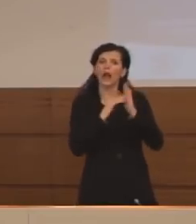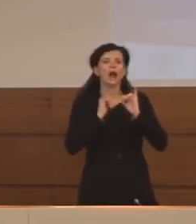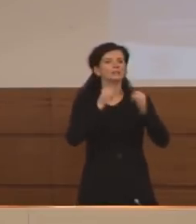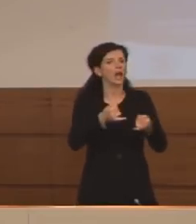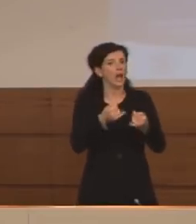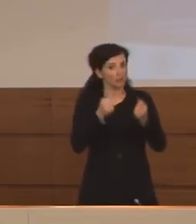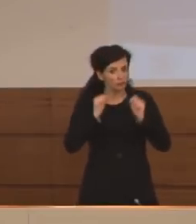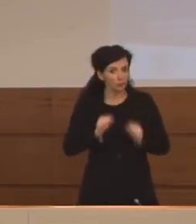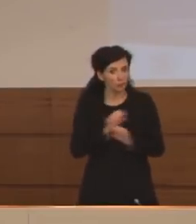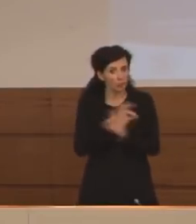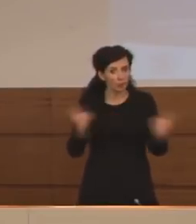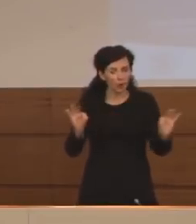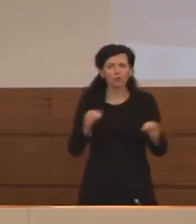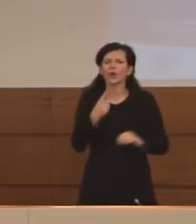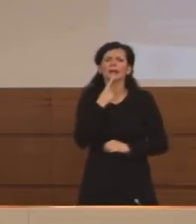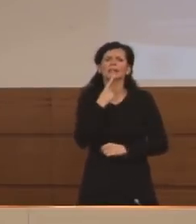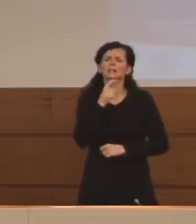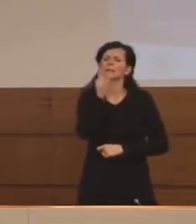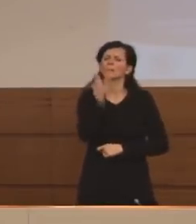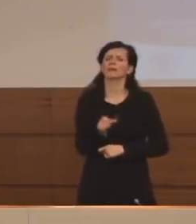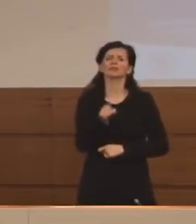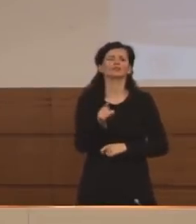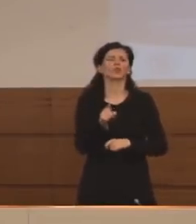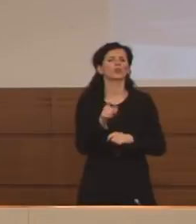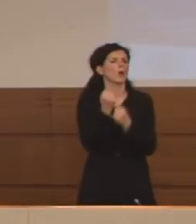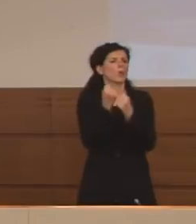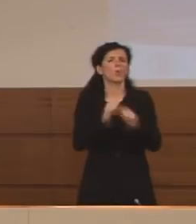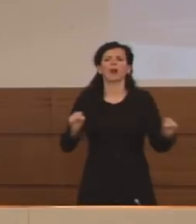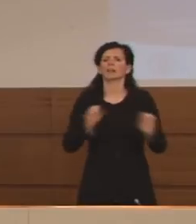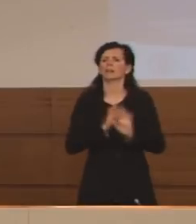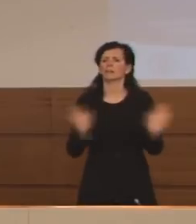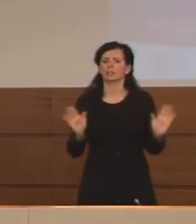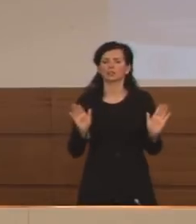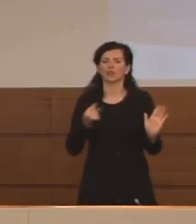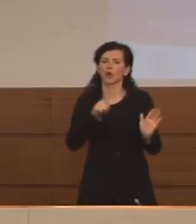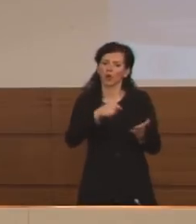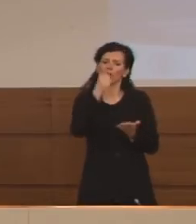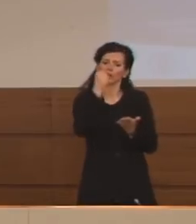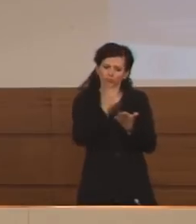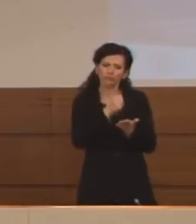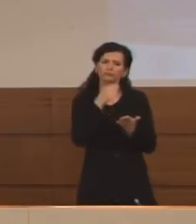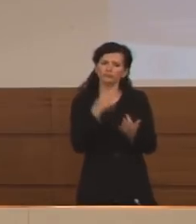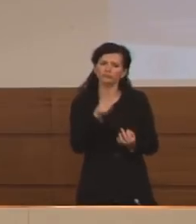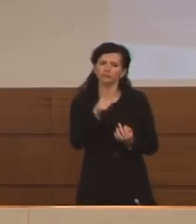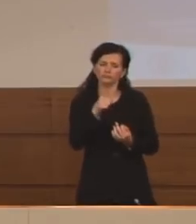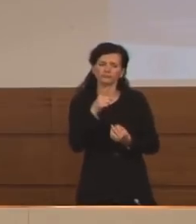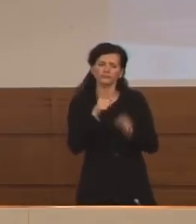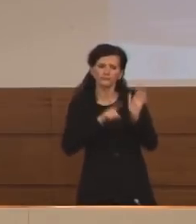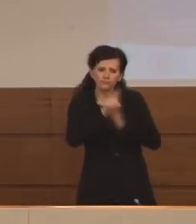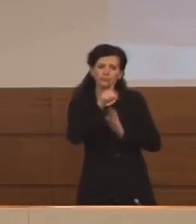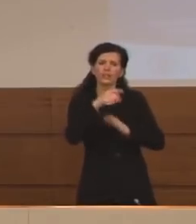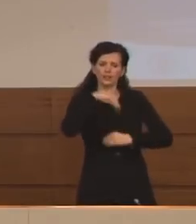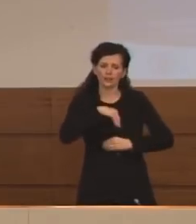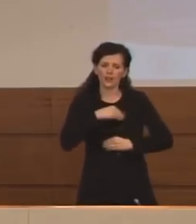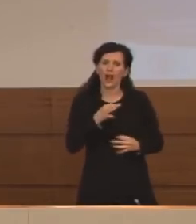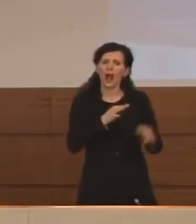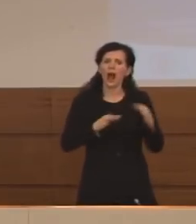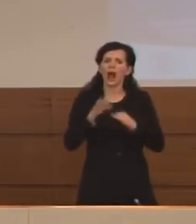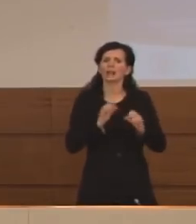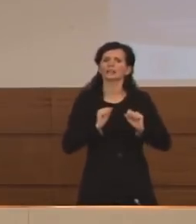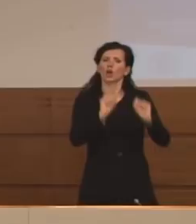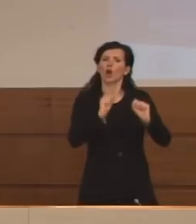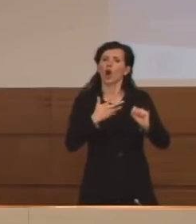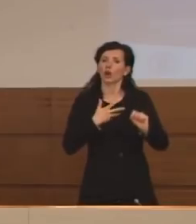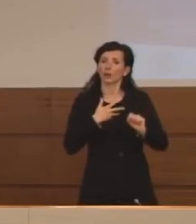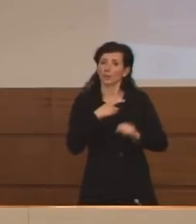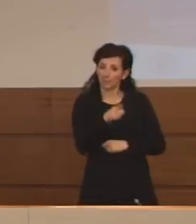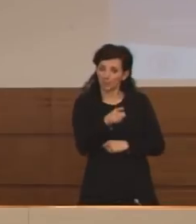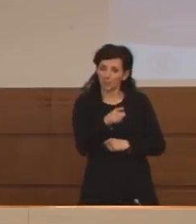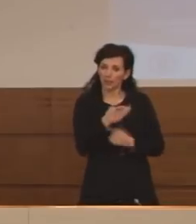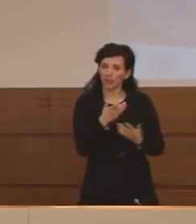Cioè chi è guarito e chi, diciamo, sarà certificato che ha gli anticorpi potrà avere uno status